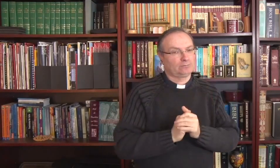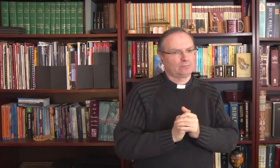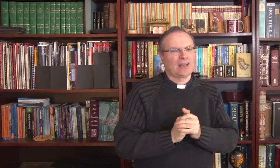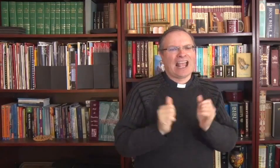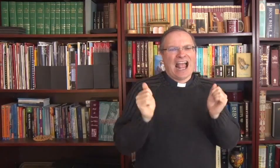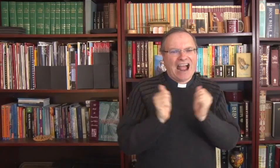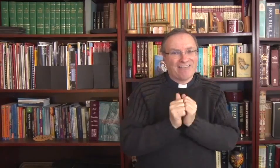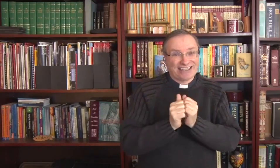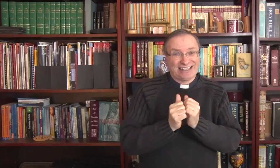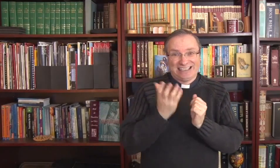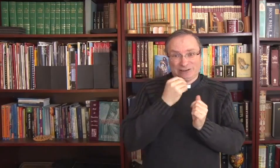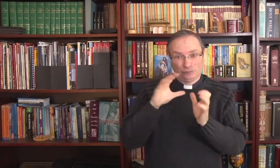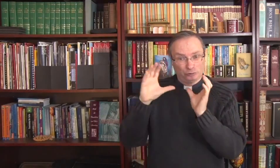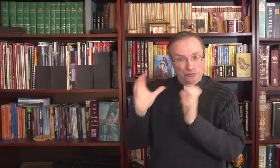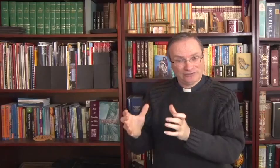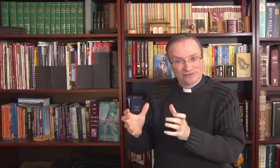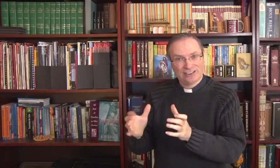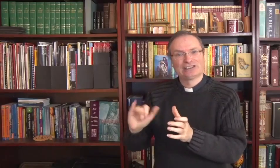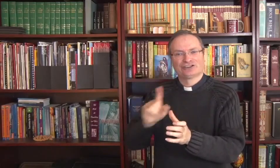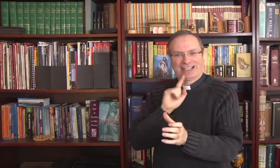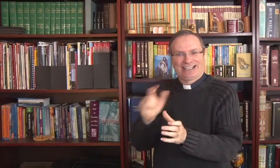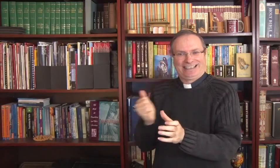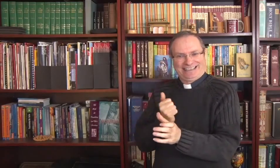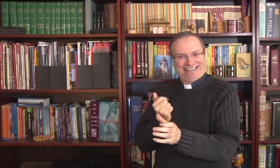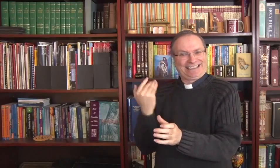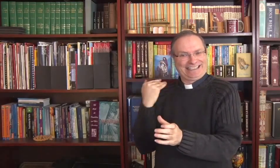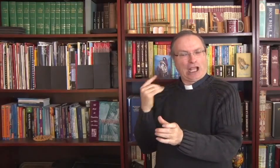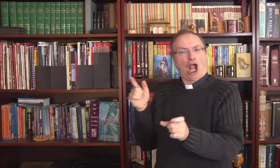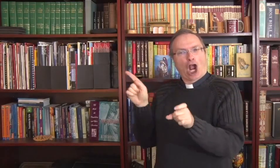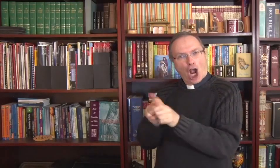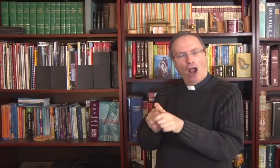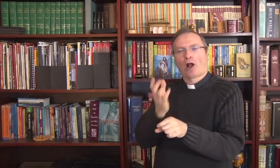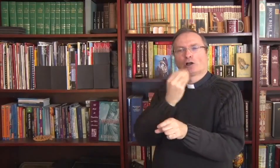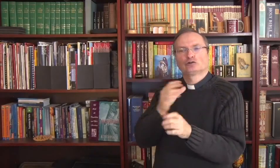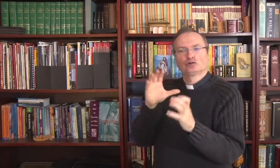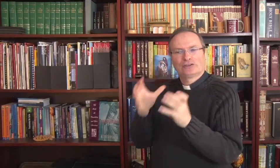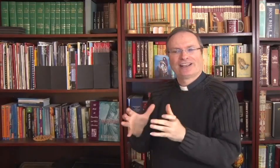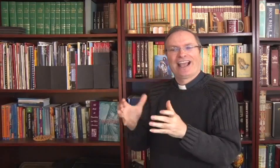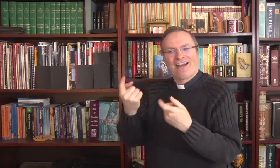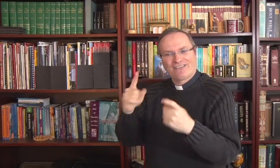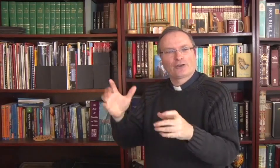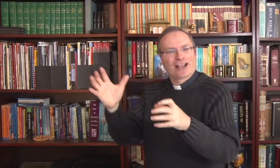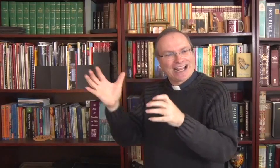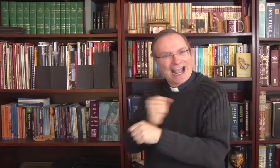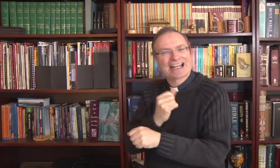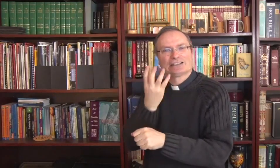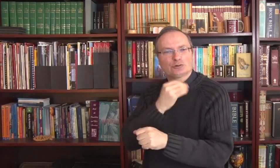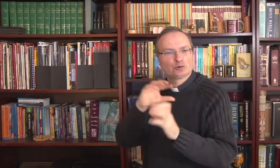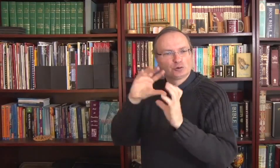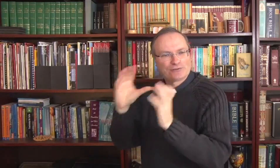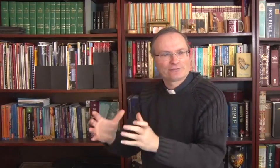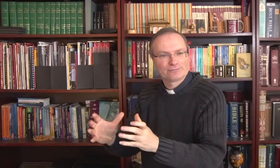Avec les Juifs, j’ai été comme un Juif afin de gagner les Juifs;